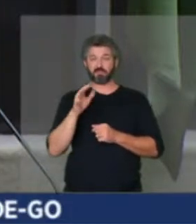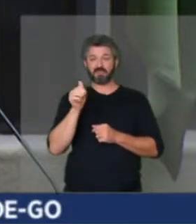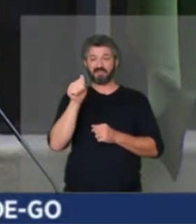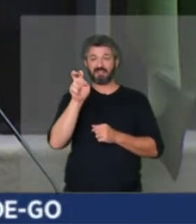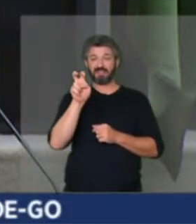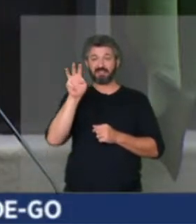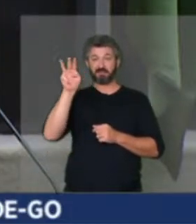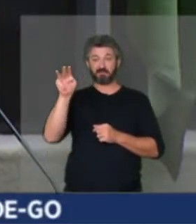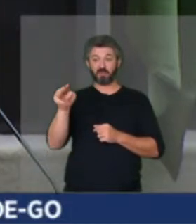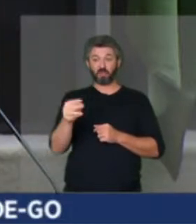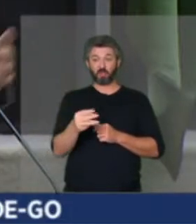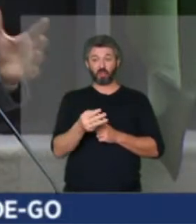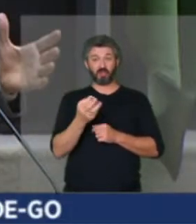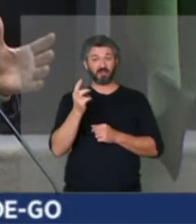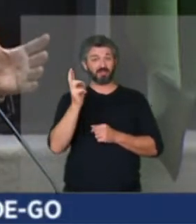REAIS. E AGORA... NÓS